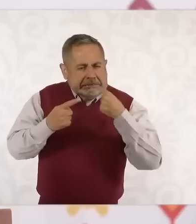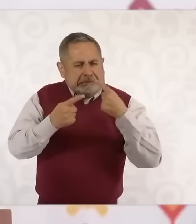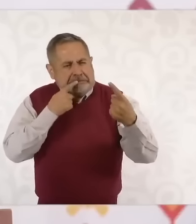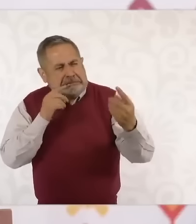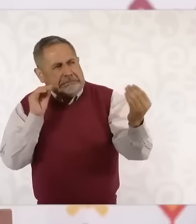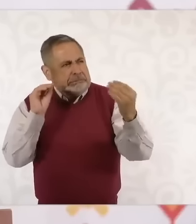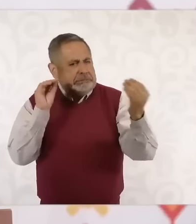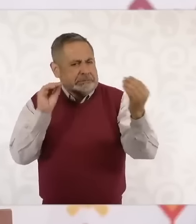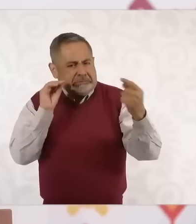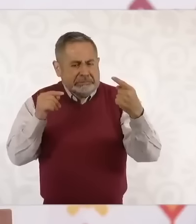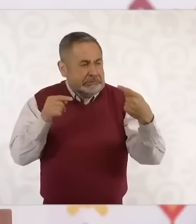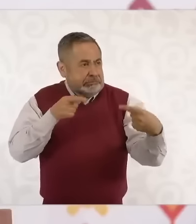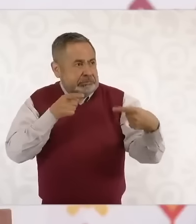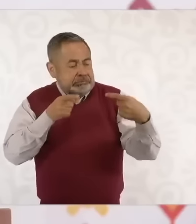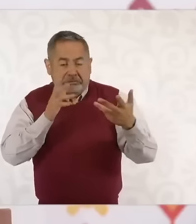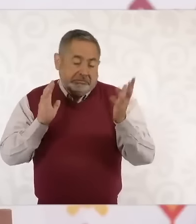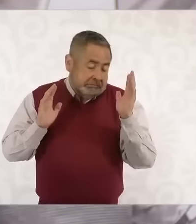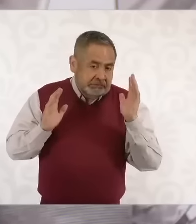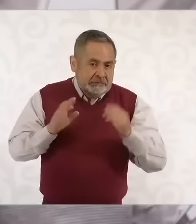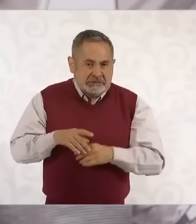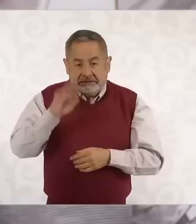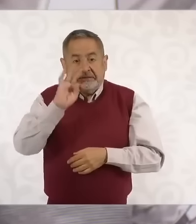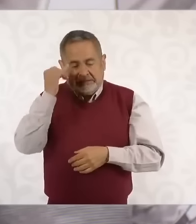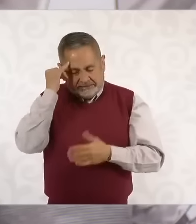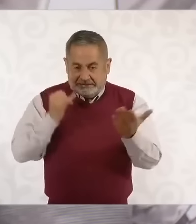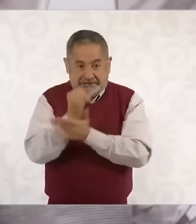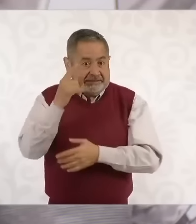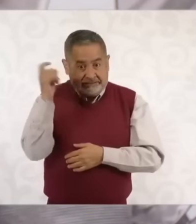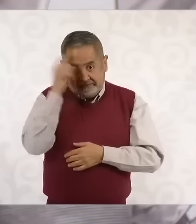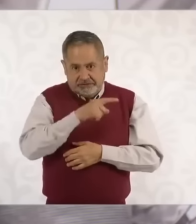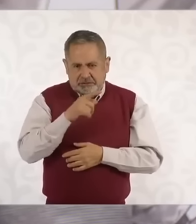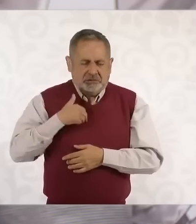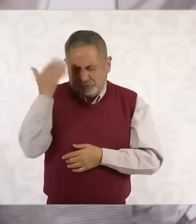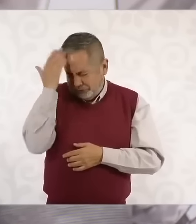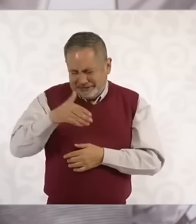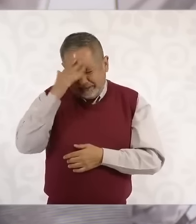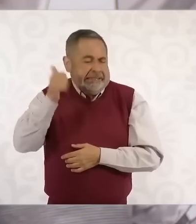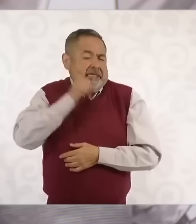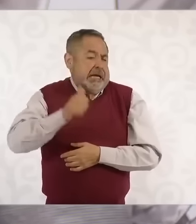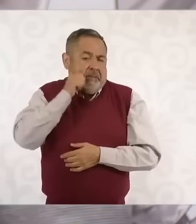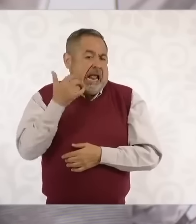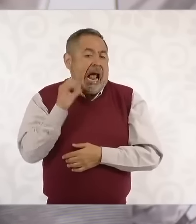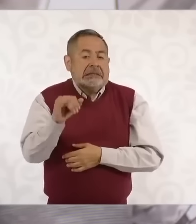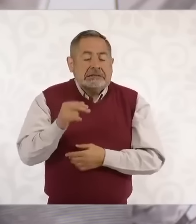veces una eh una deliberación compleja. Eso no se me escapa, eso siempre sucede, pero el curso del